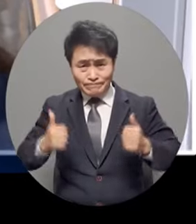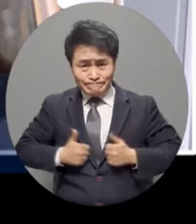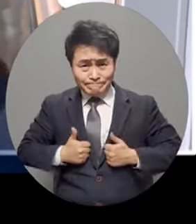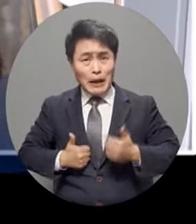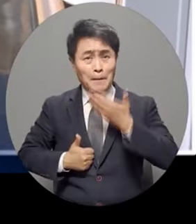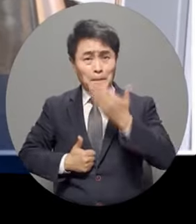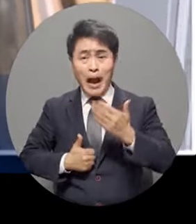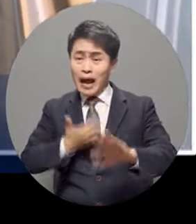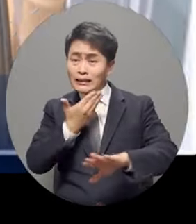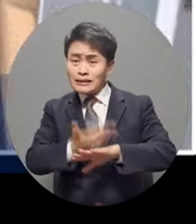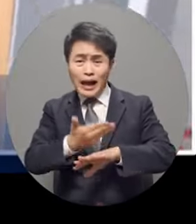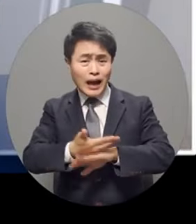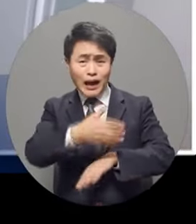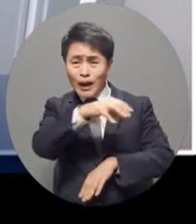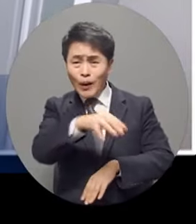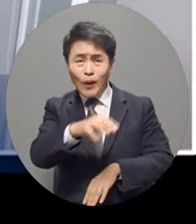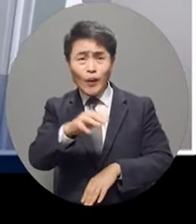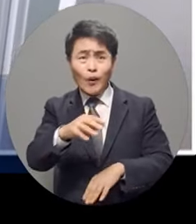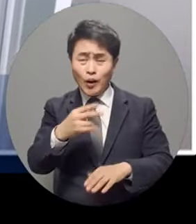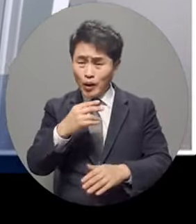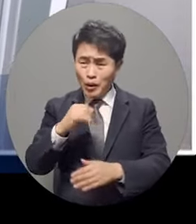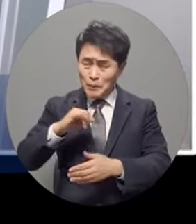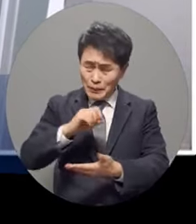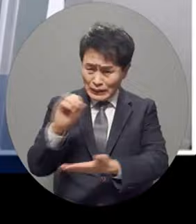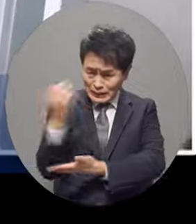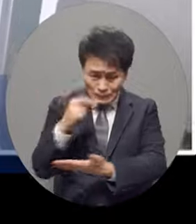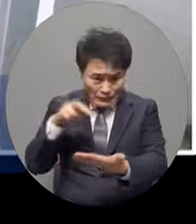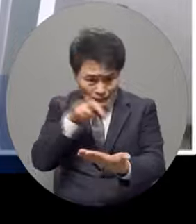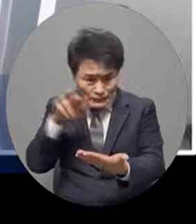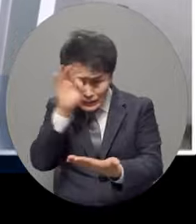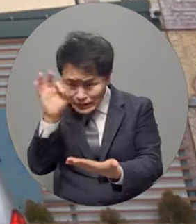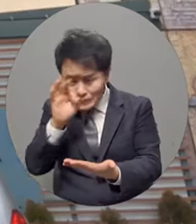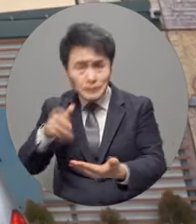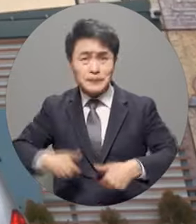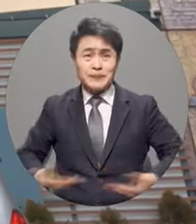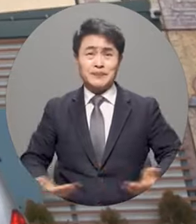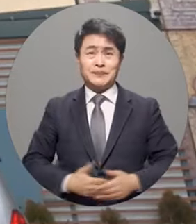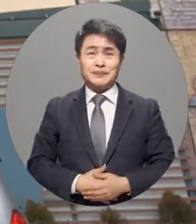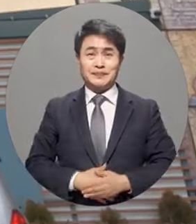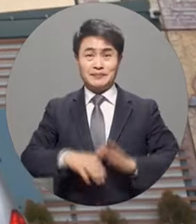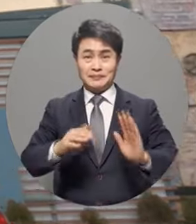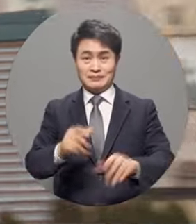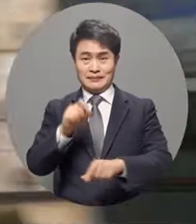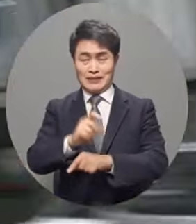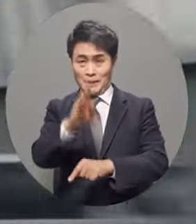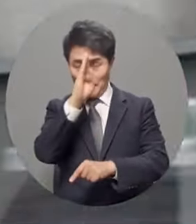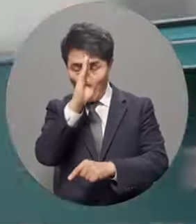딴 데 막 벼룩신문 같은 거 찾아서 알아보지 않아도 되니까.